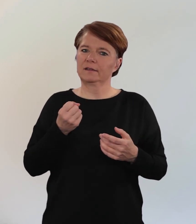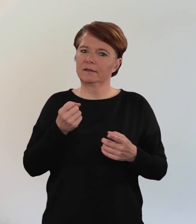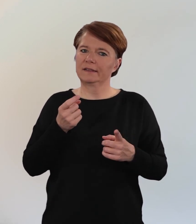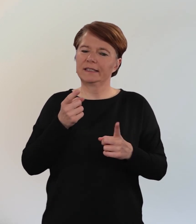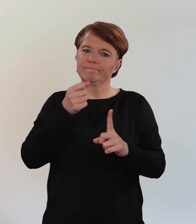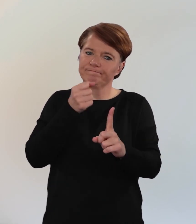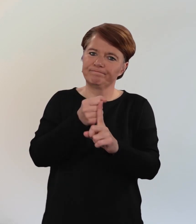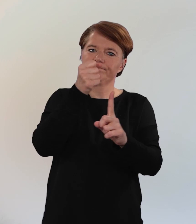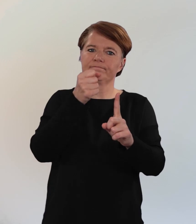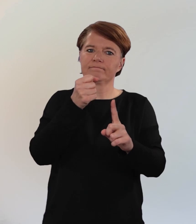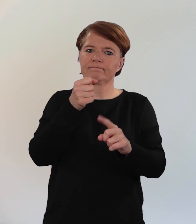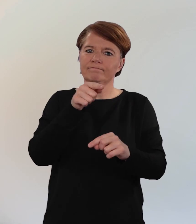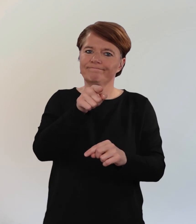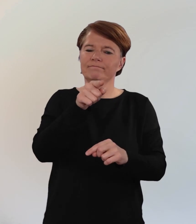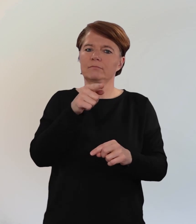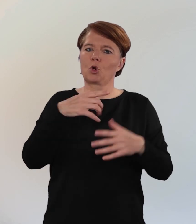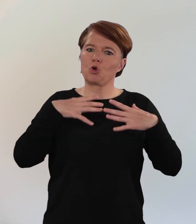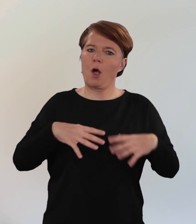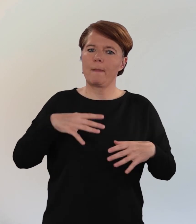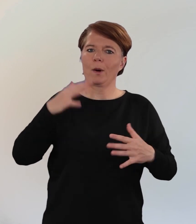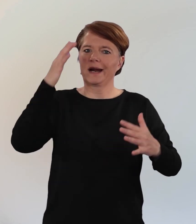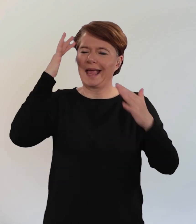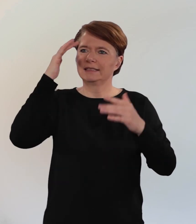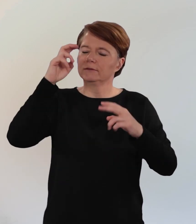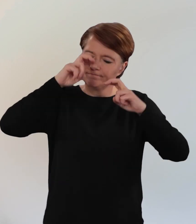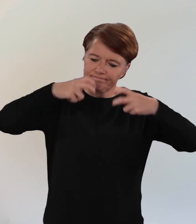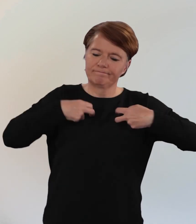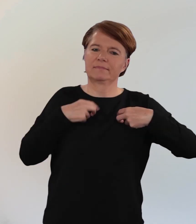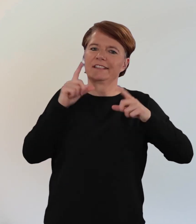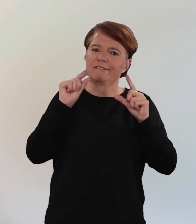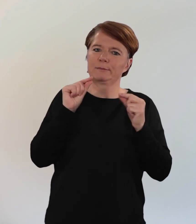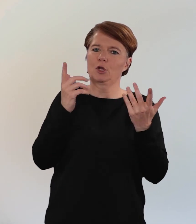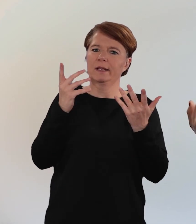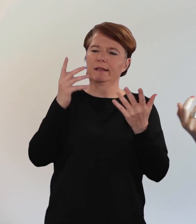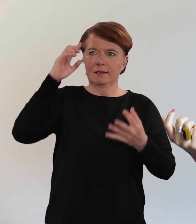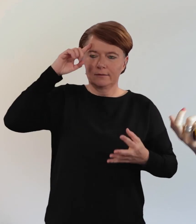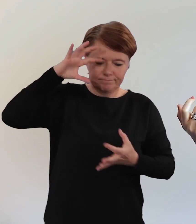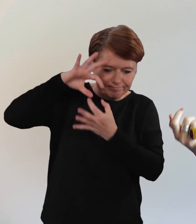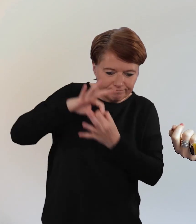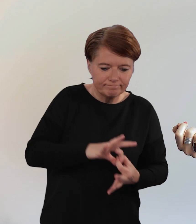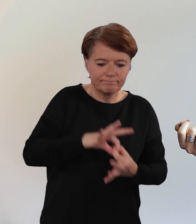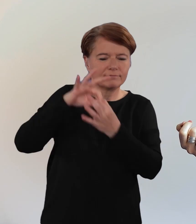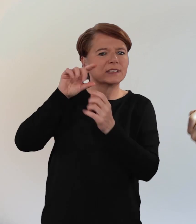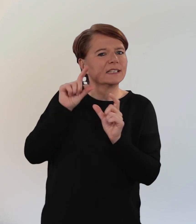wenn er sieht was ich mache, über seinen Körper und seinen Geist nachdenkt, über seine Beziehung von beiden.